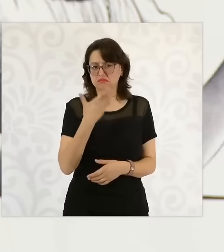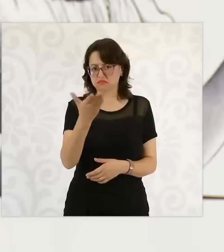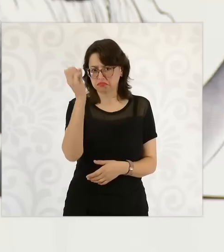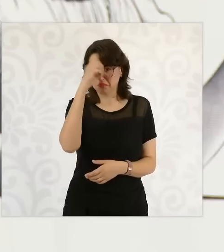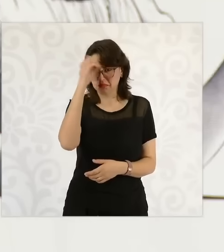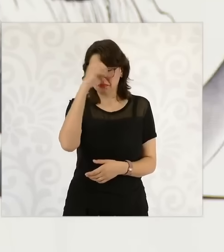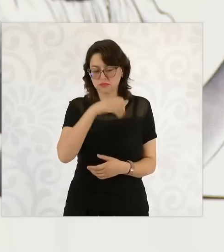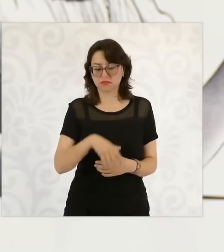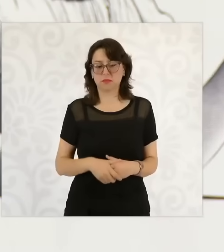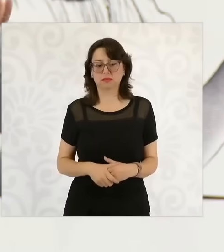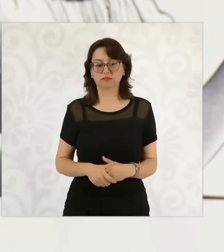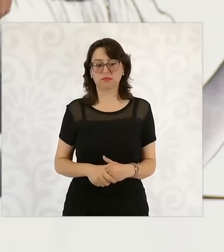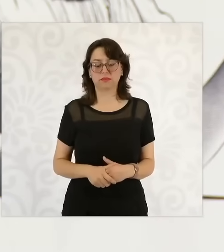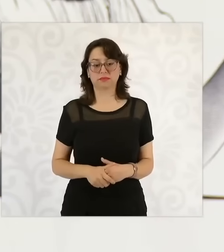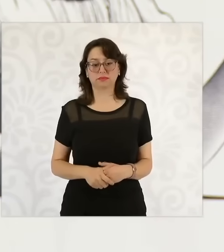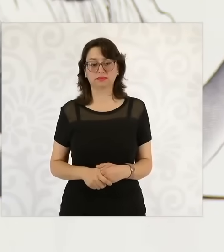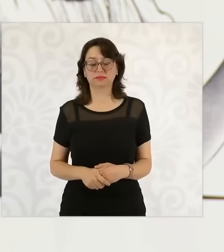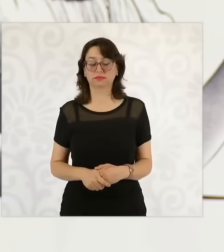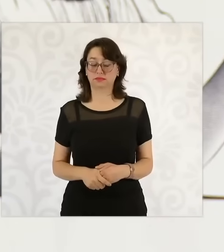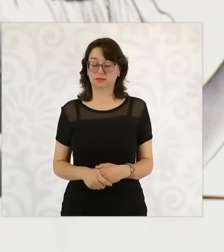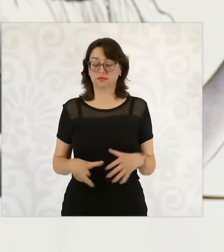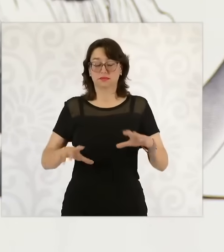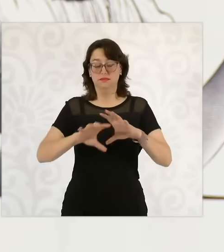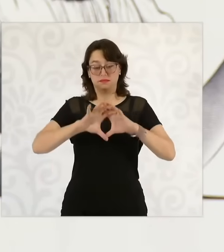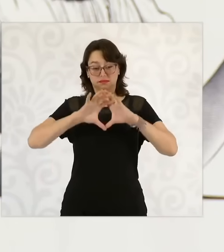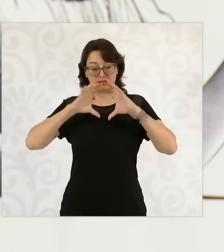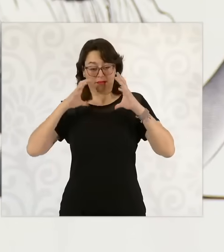estamos en una situación compleja a nivel internacional para todos los países del